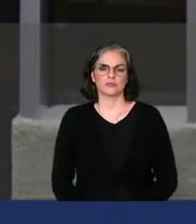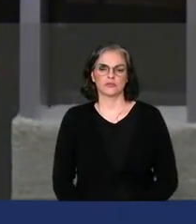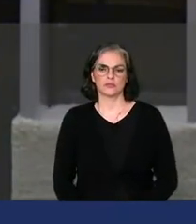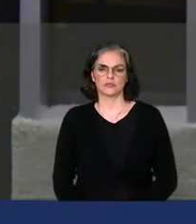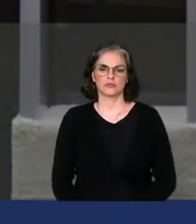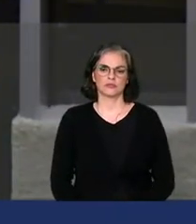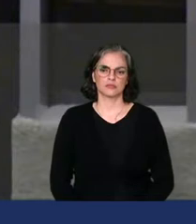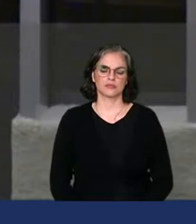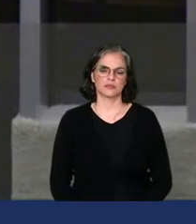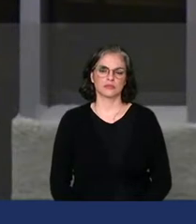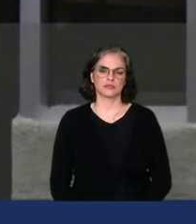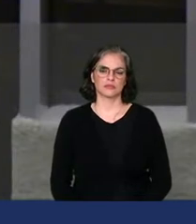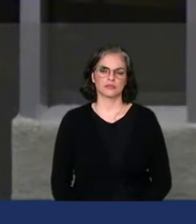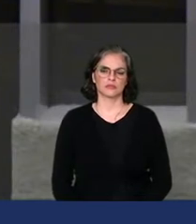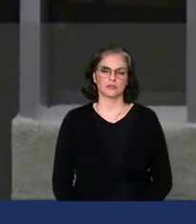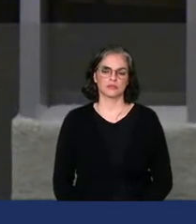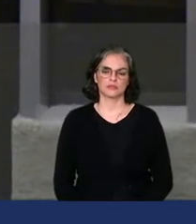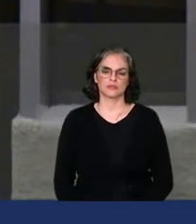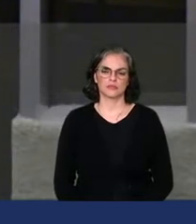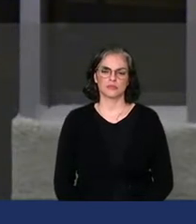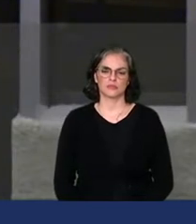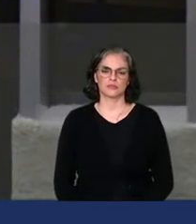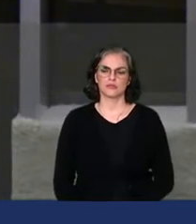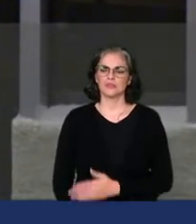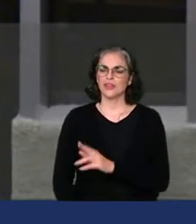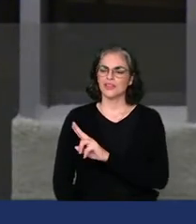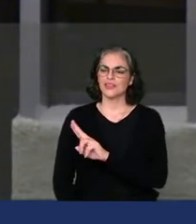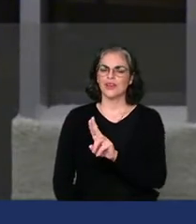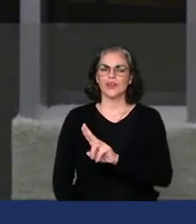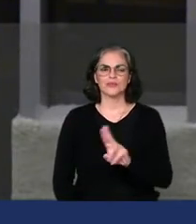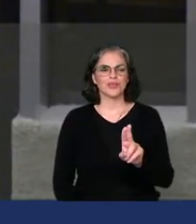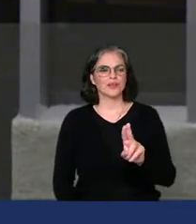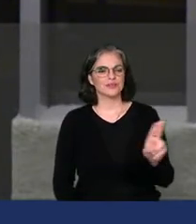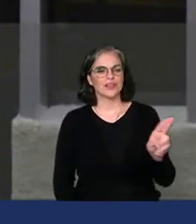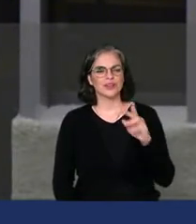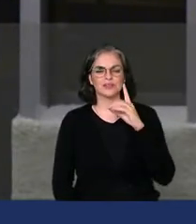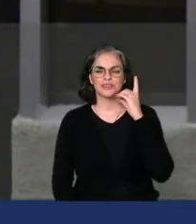LAB 1 LÁ ATRÁS. DEPUTADO PAULO TEIXEIRA, DEPUTADA ALICE PORTUGAL, DEPUTADO TADEU ALENCAR, DEPUTADO ANDRÉ